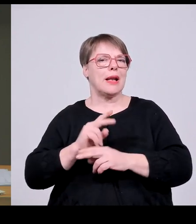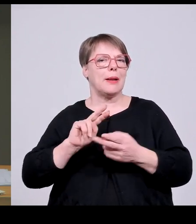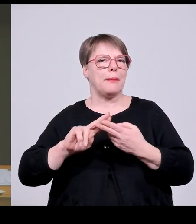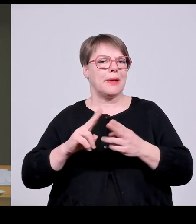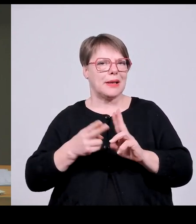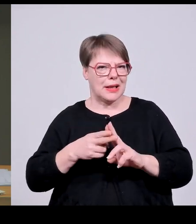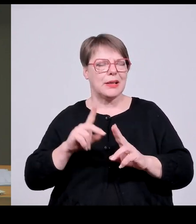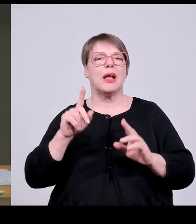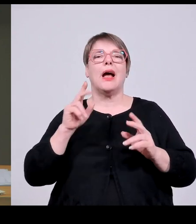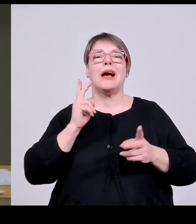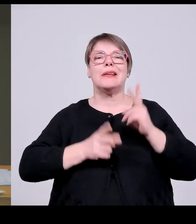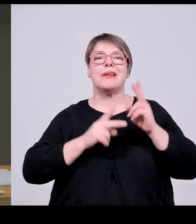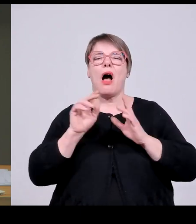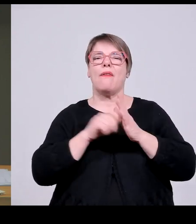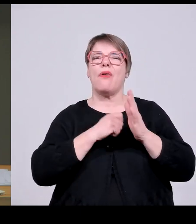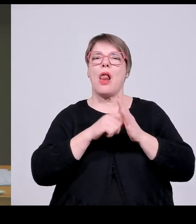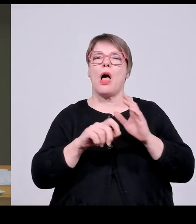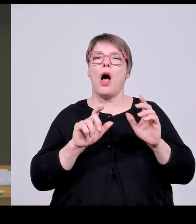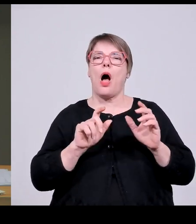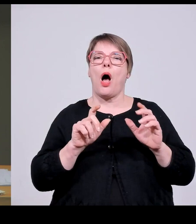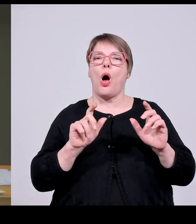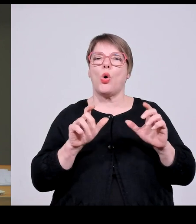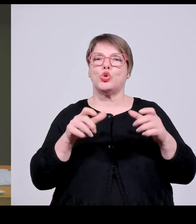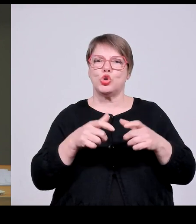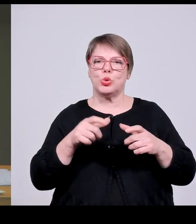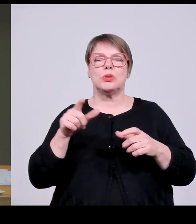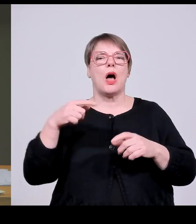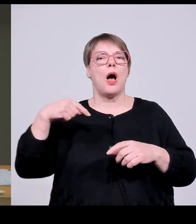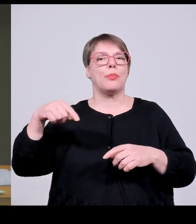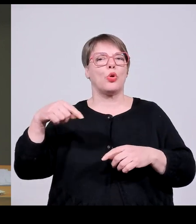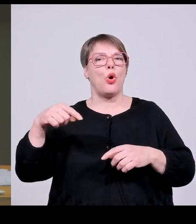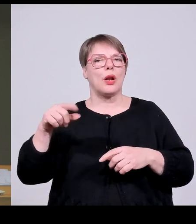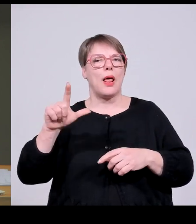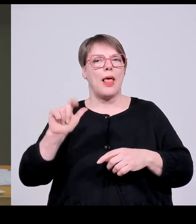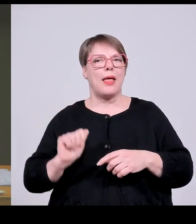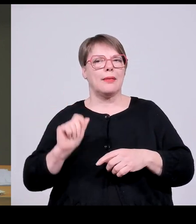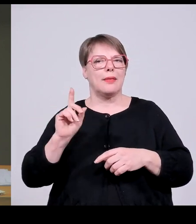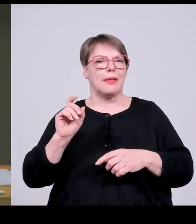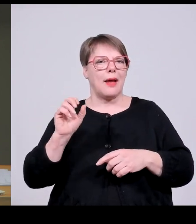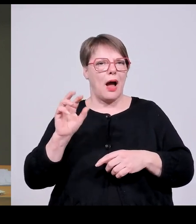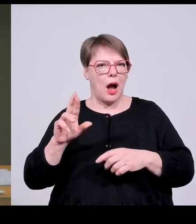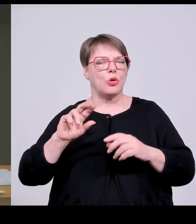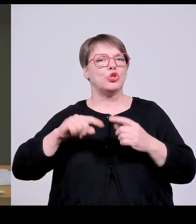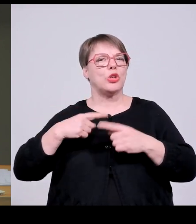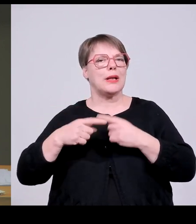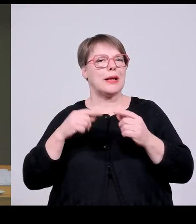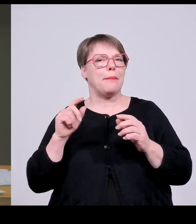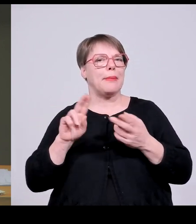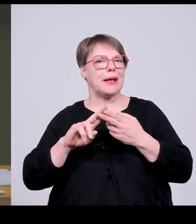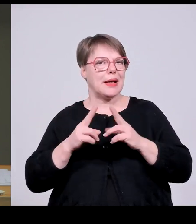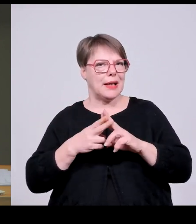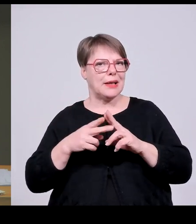Abgeordneten Marquard Länder als Mitglied und in Abgeordnete Thorsten Weiß als stellvertretendes Mitglied für den Beirat Dubliner Stadtwerke GmbH.